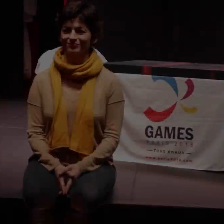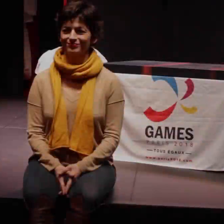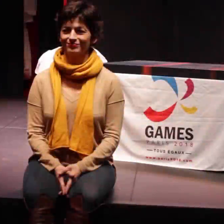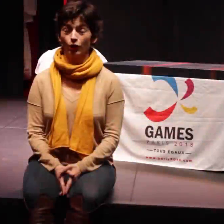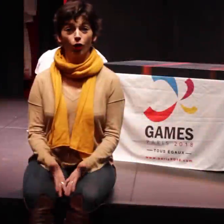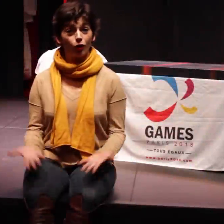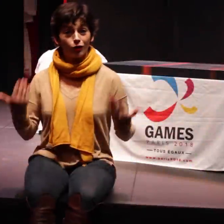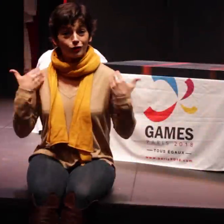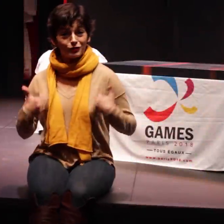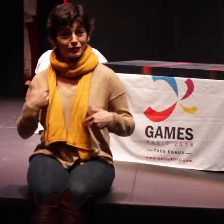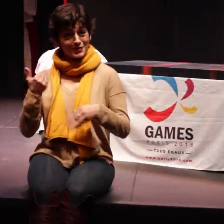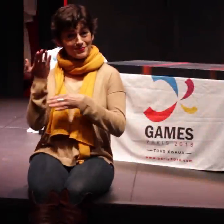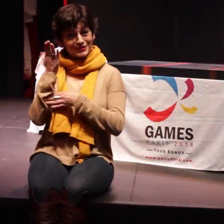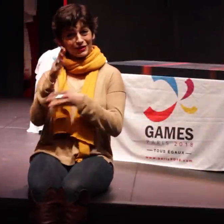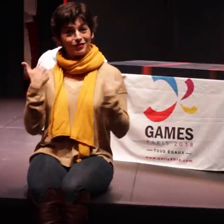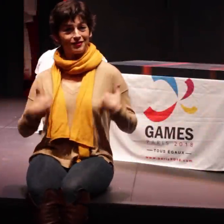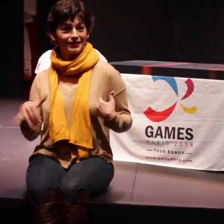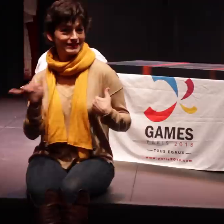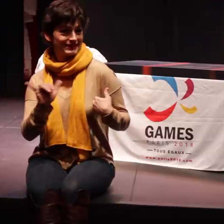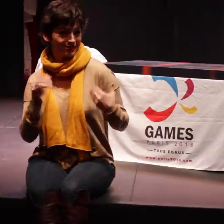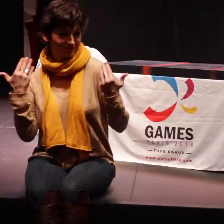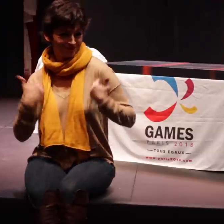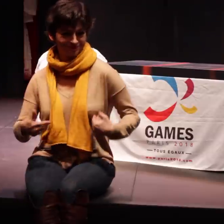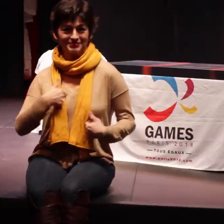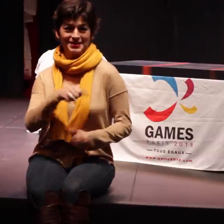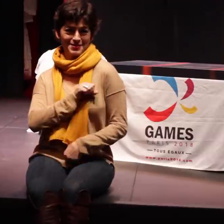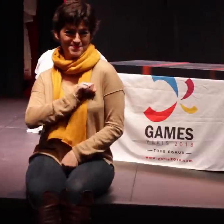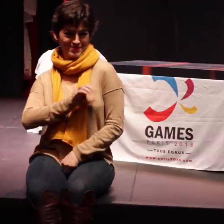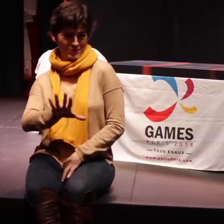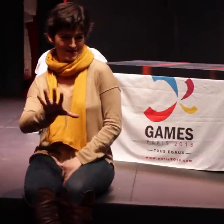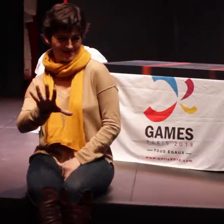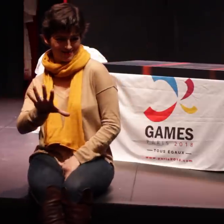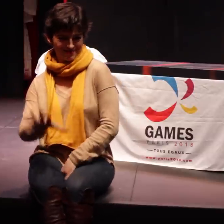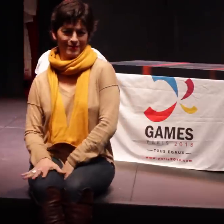Bonjour je me présente, je suis Emmanuelle Laborit.